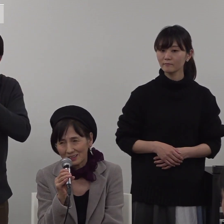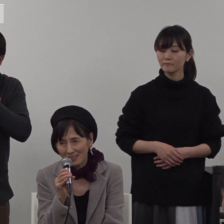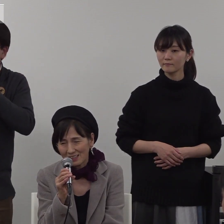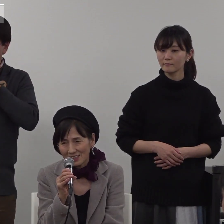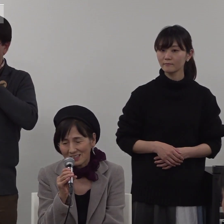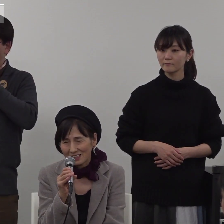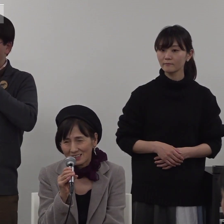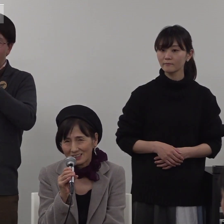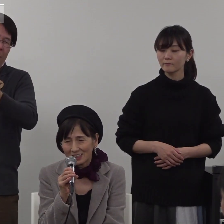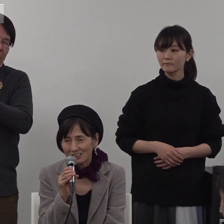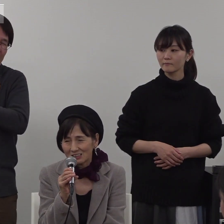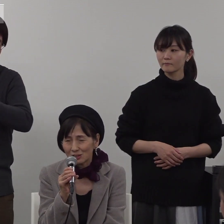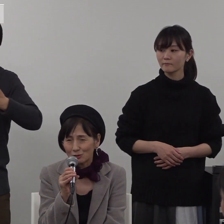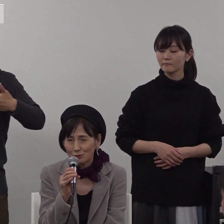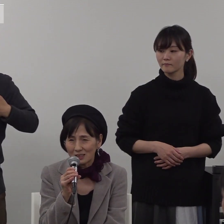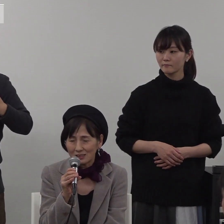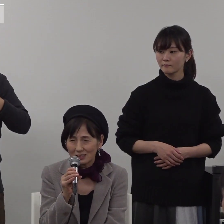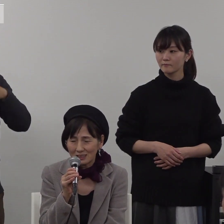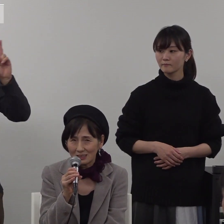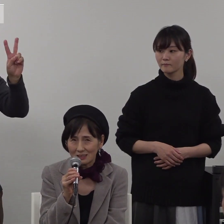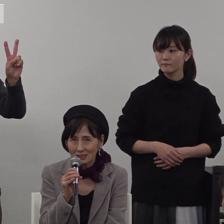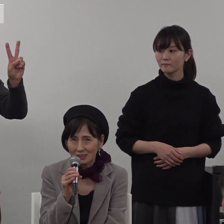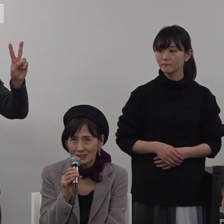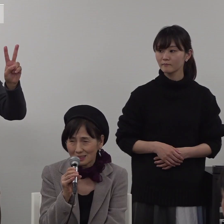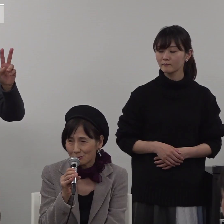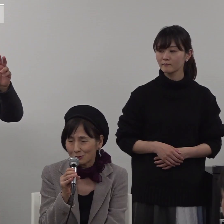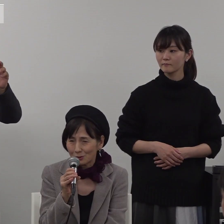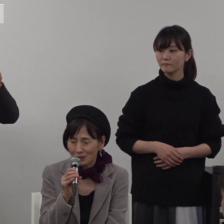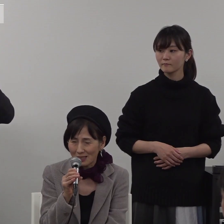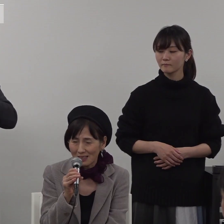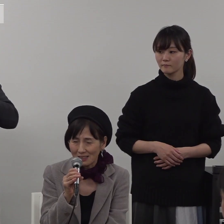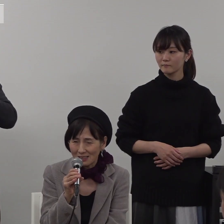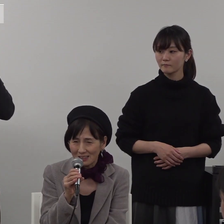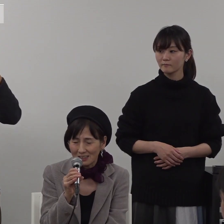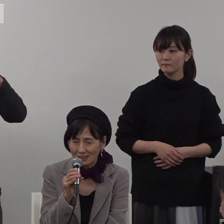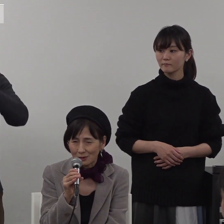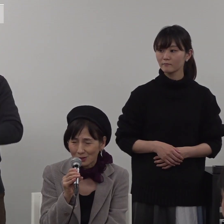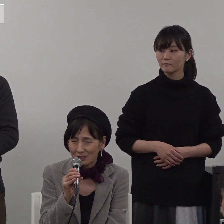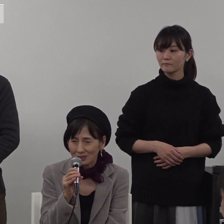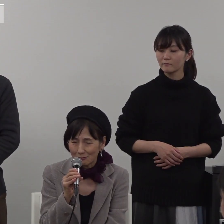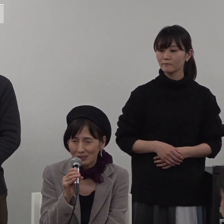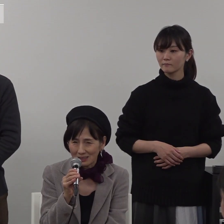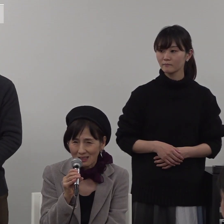2020年に 池袋で個展をしました